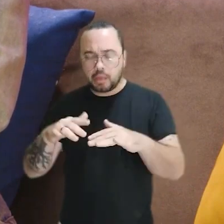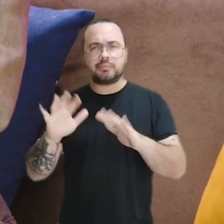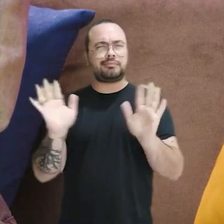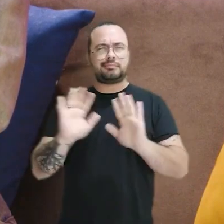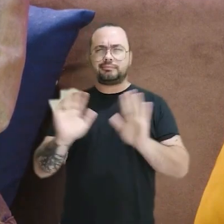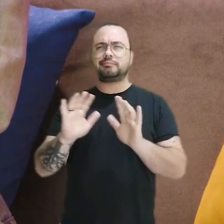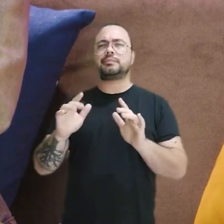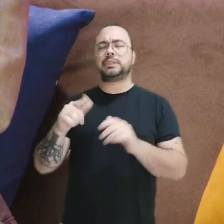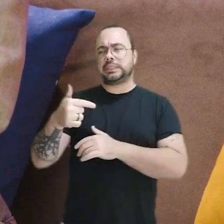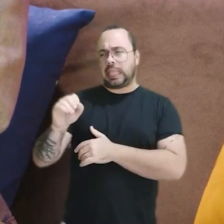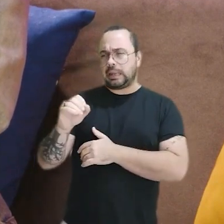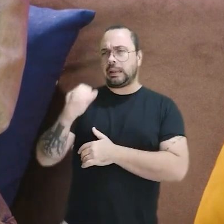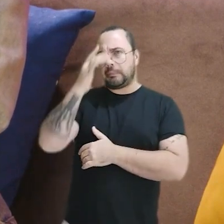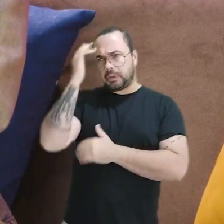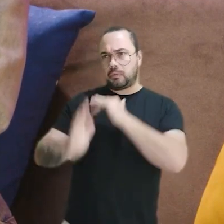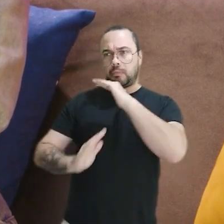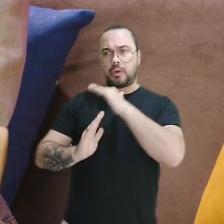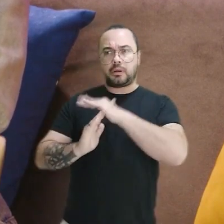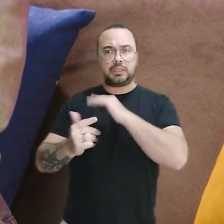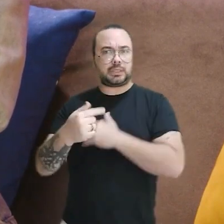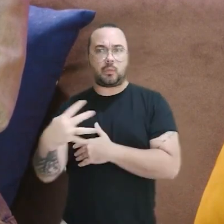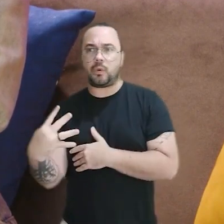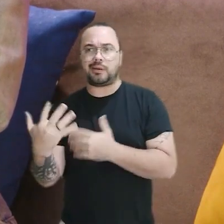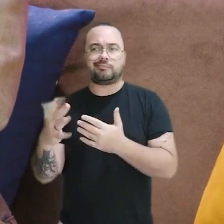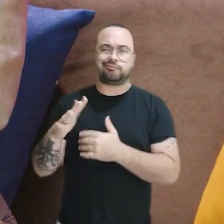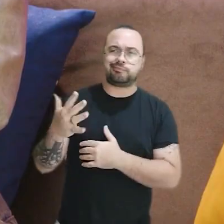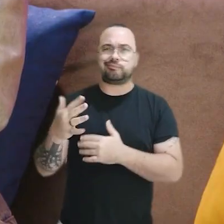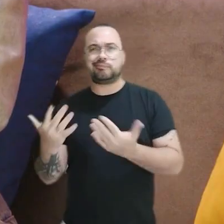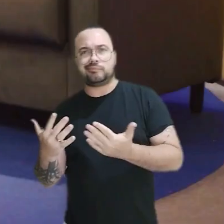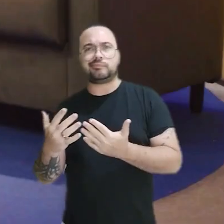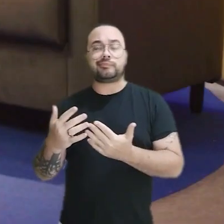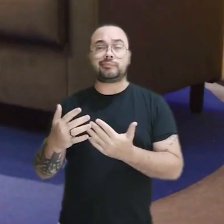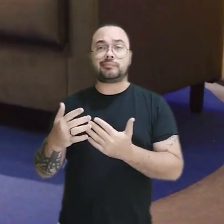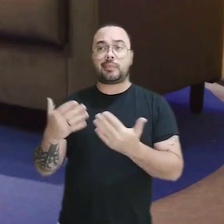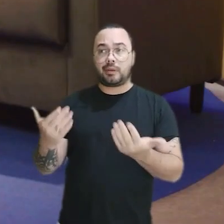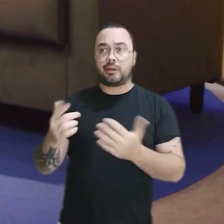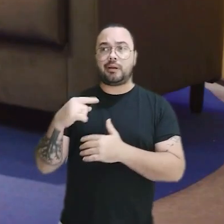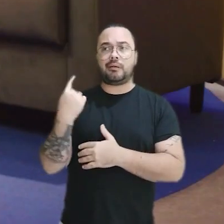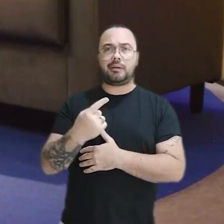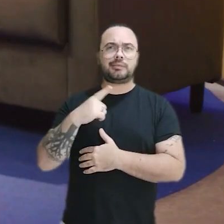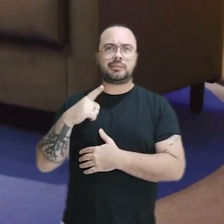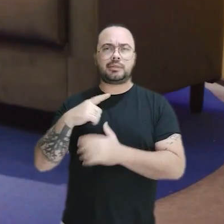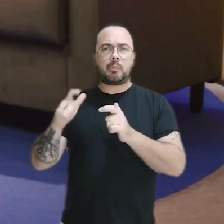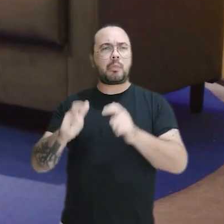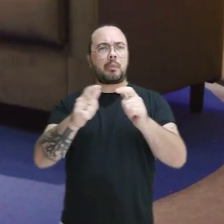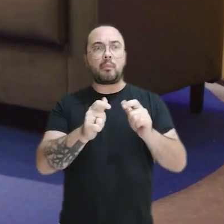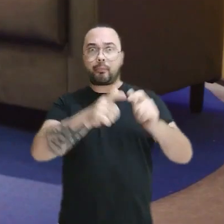O Minhoca são 70 pessoas, né, quando tá lotado são 70 pessoas, 74. E, até então, a gente tinha só clubes grandes, né, tipo,